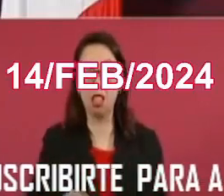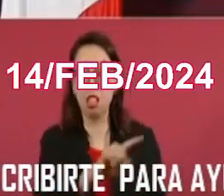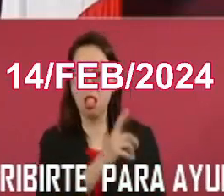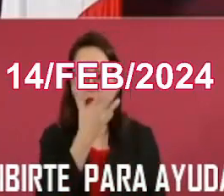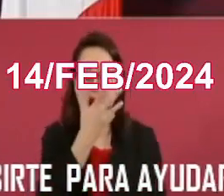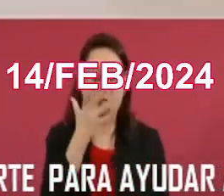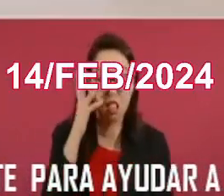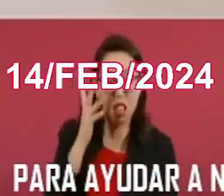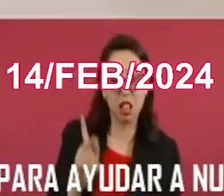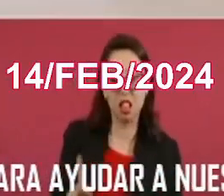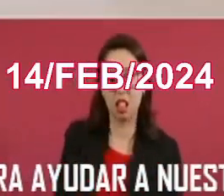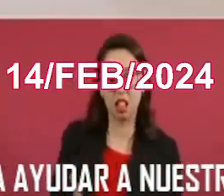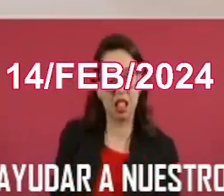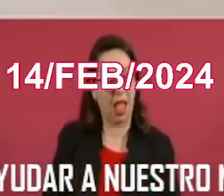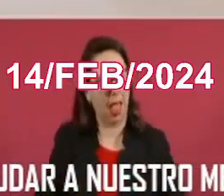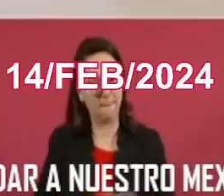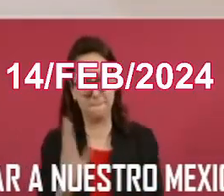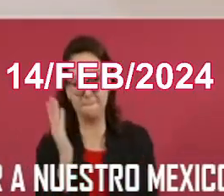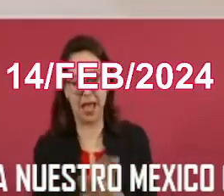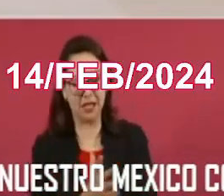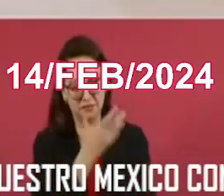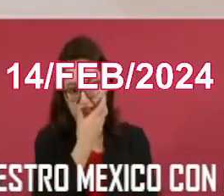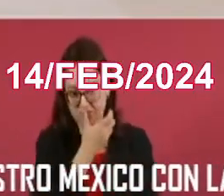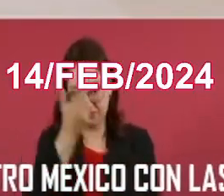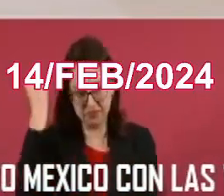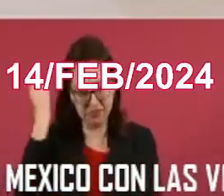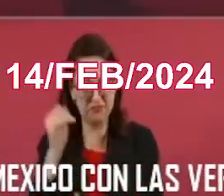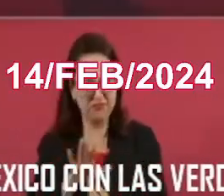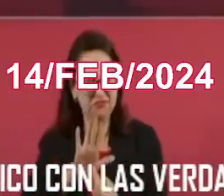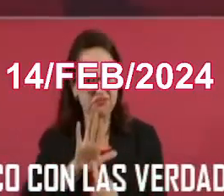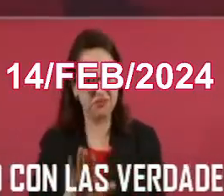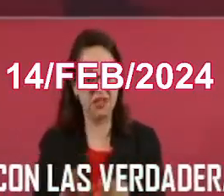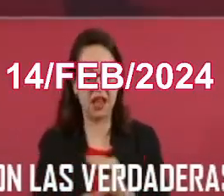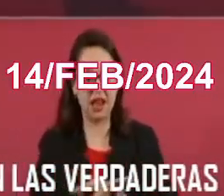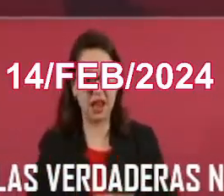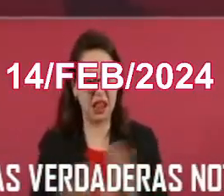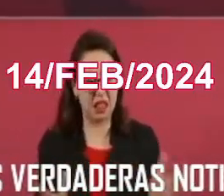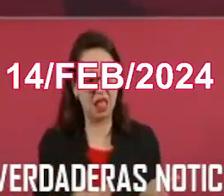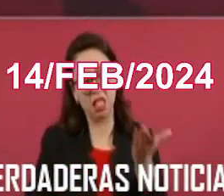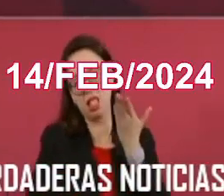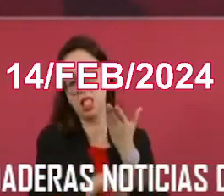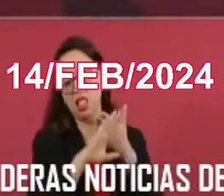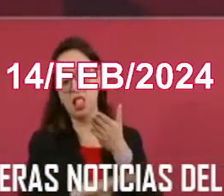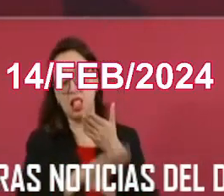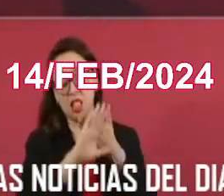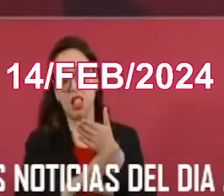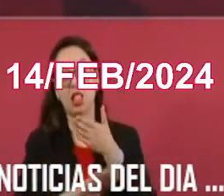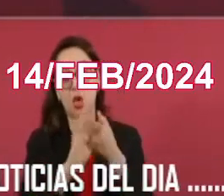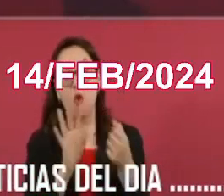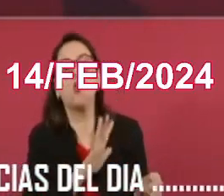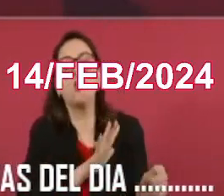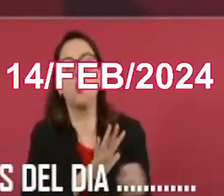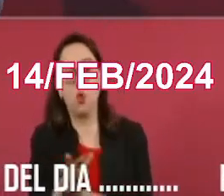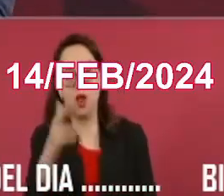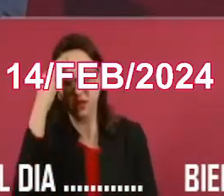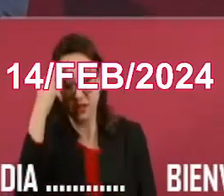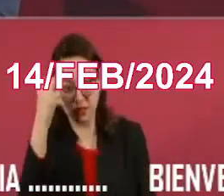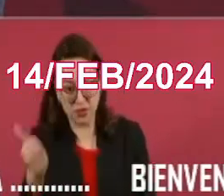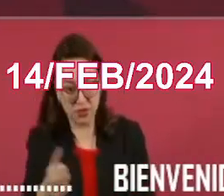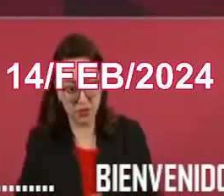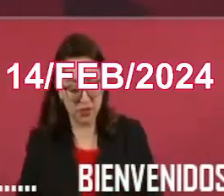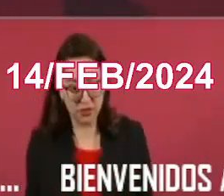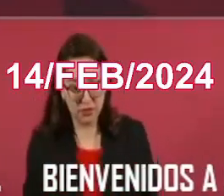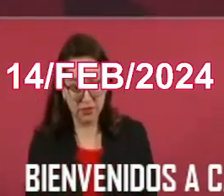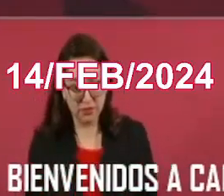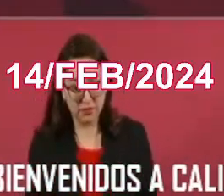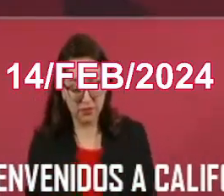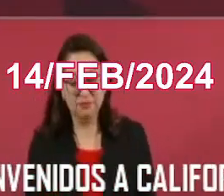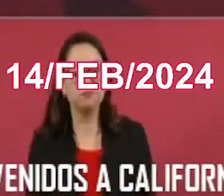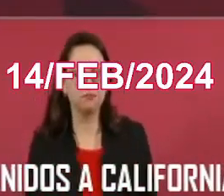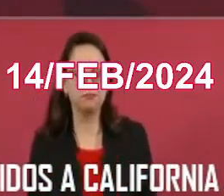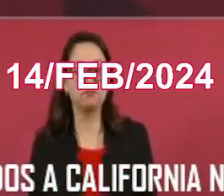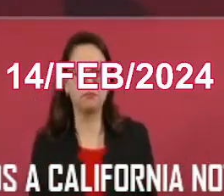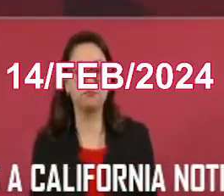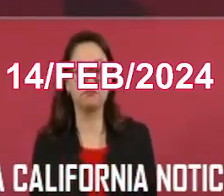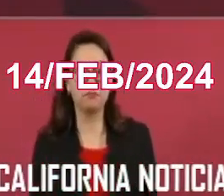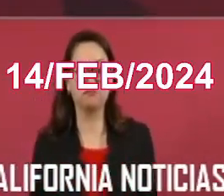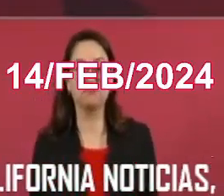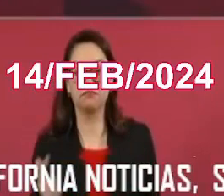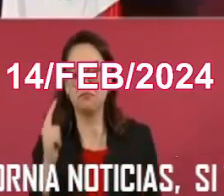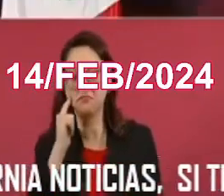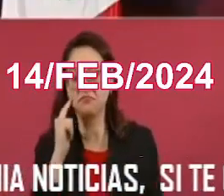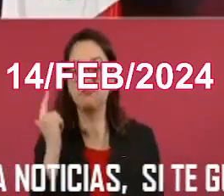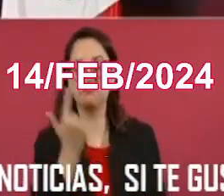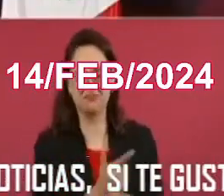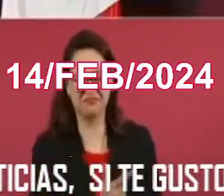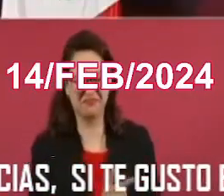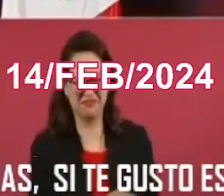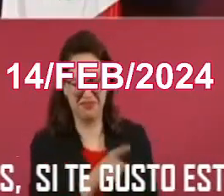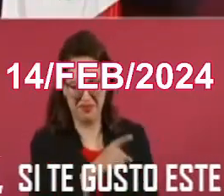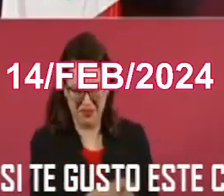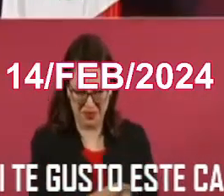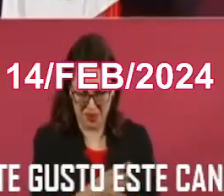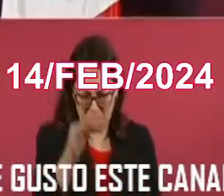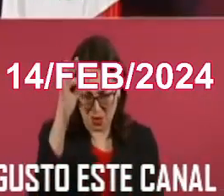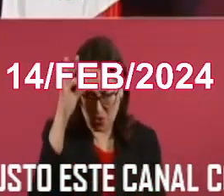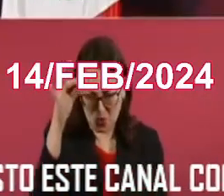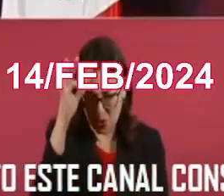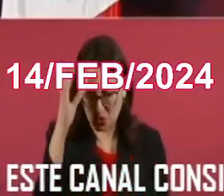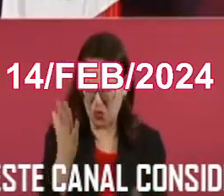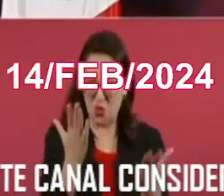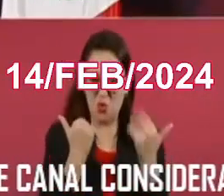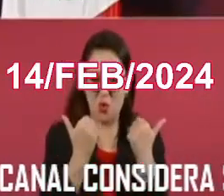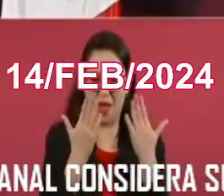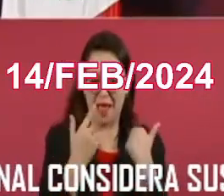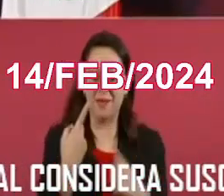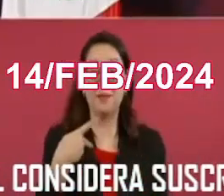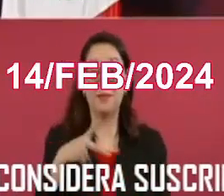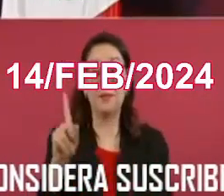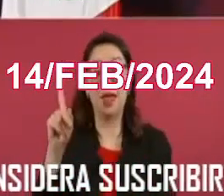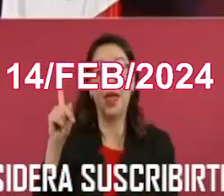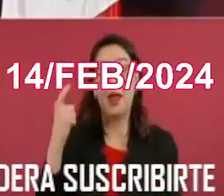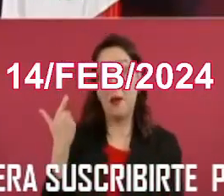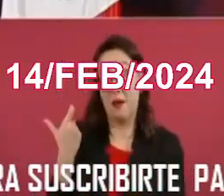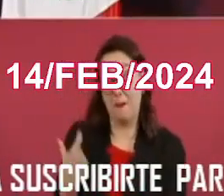simulación todo tiene una explicación y s aplica esto de que lo que no suena lógico Si suena